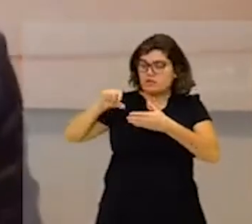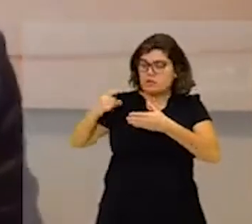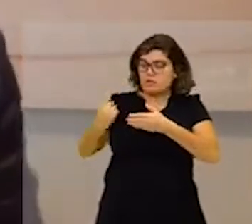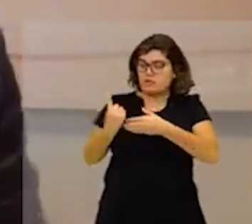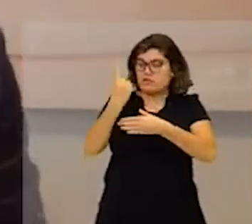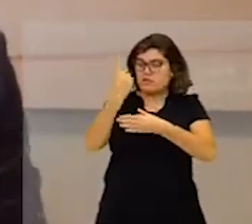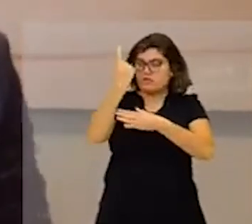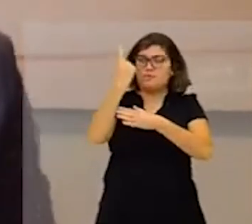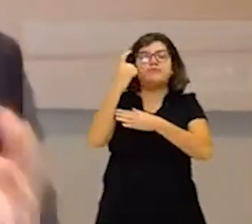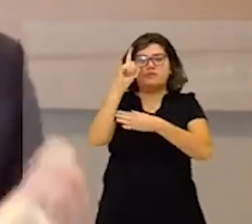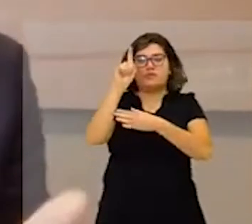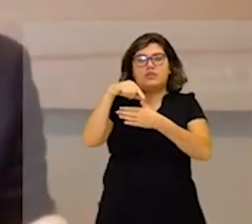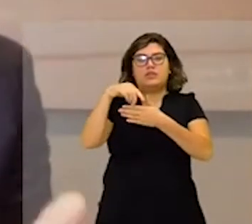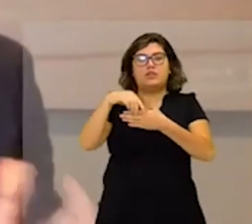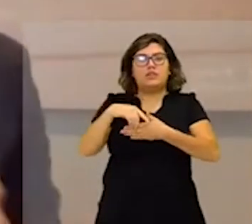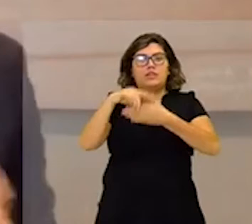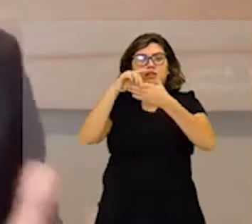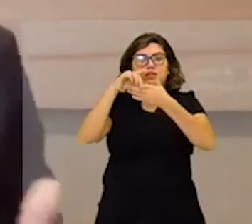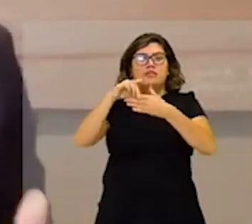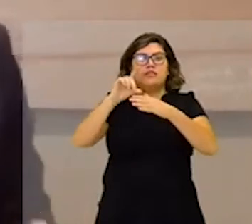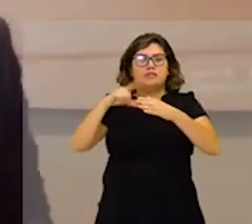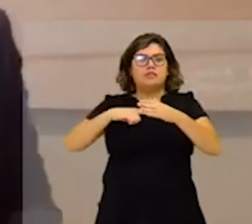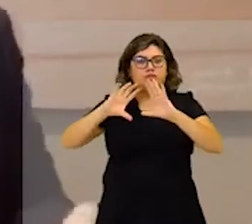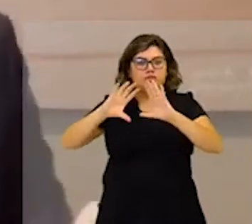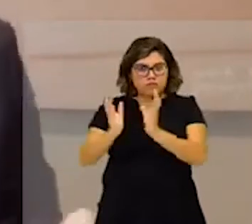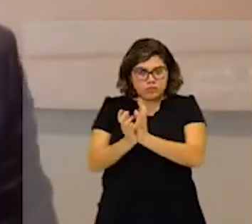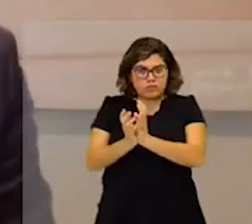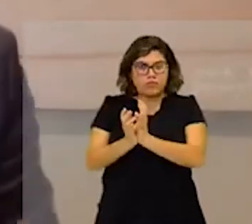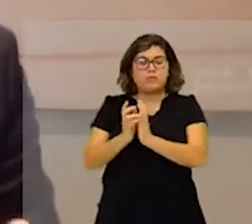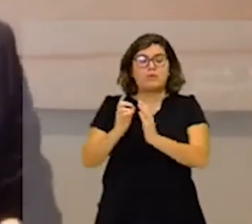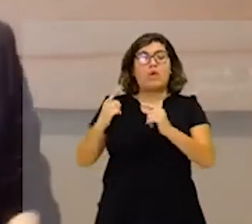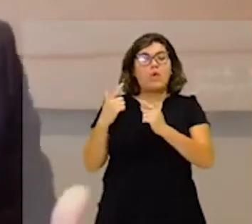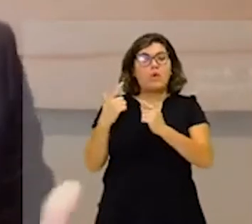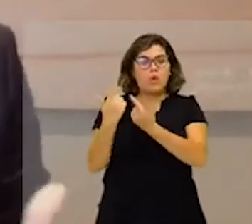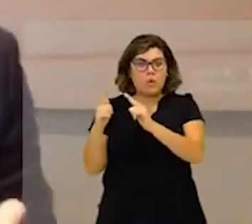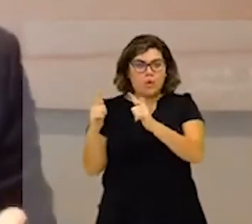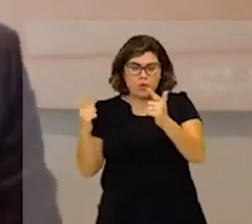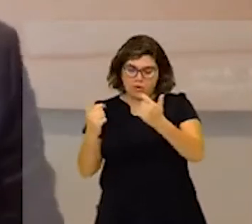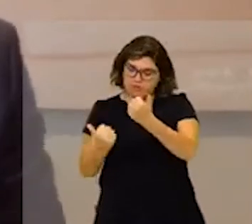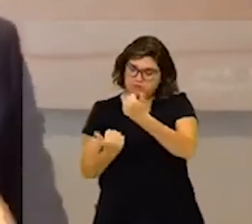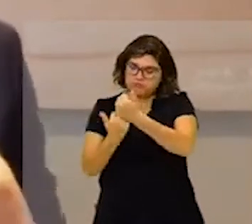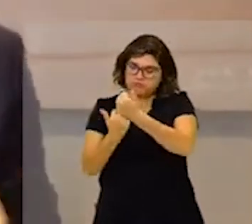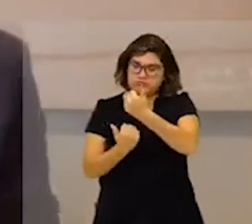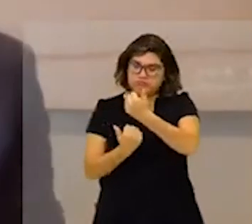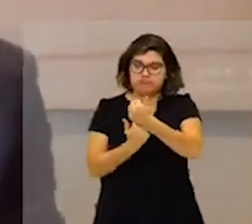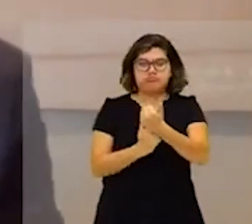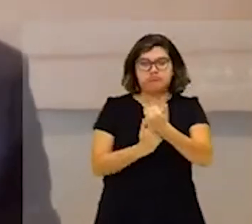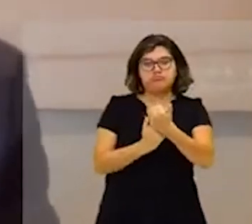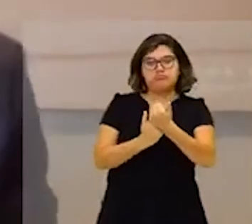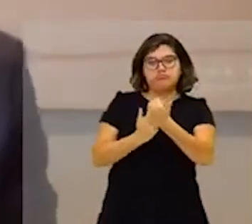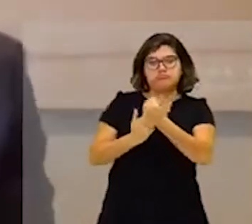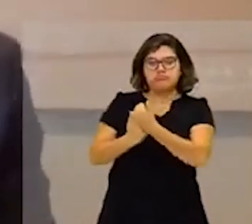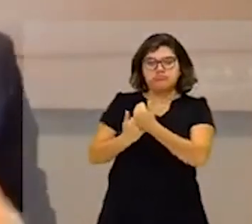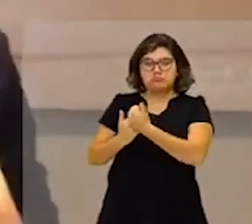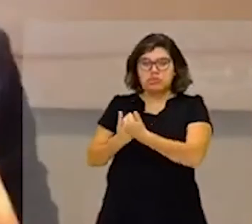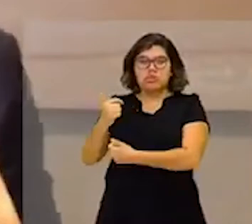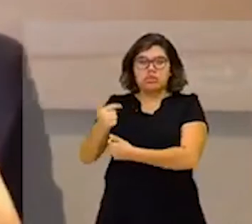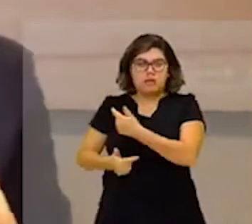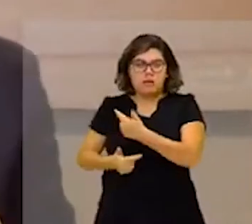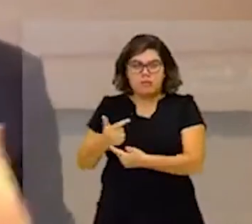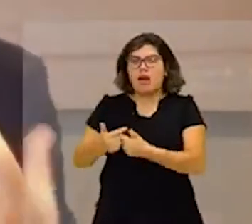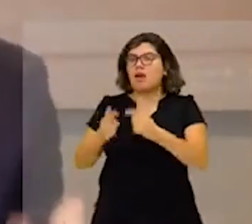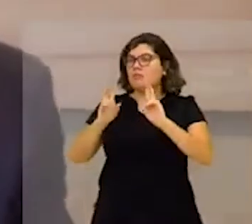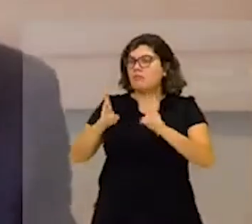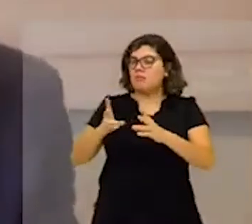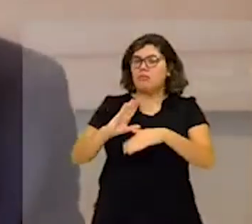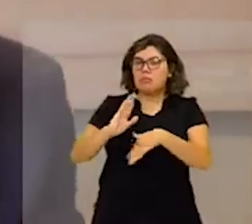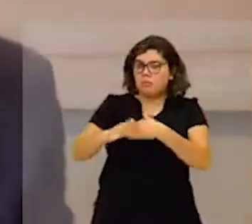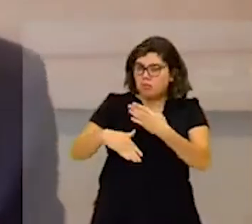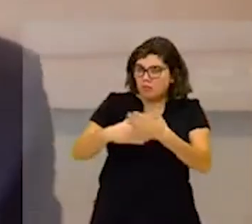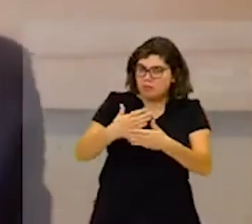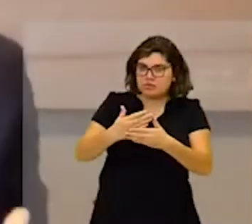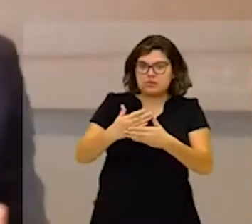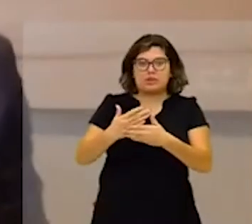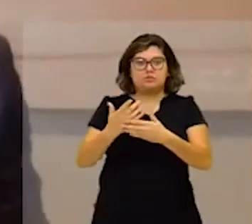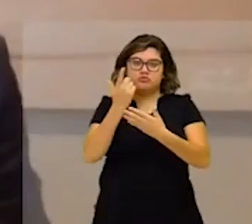daquele mandato e todos os demais né se congregam se irmanam atua no processo de convencimento dos